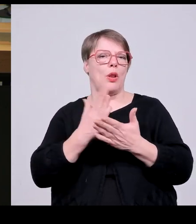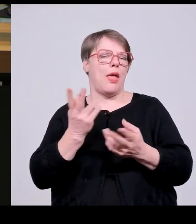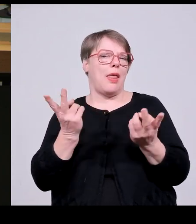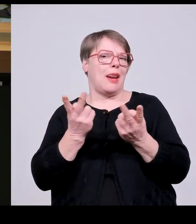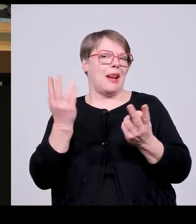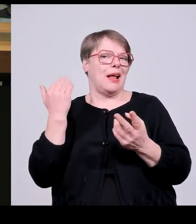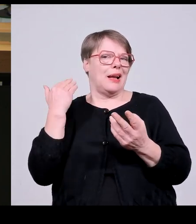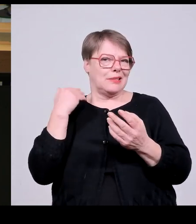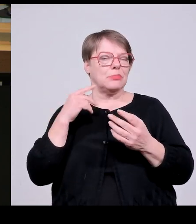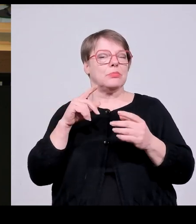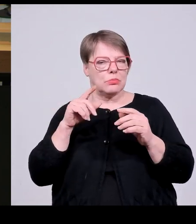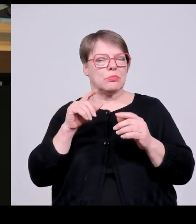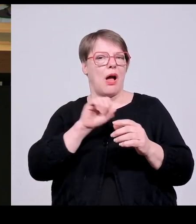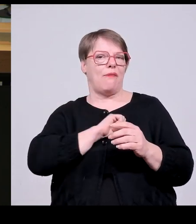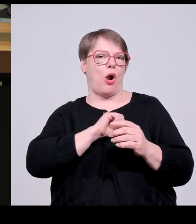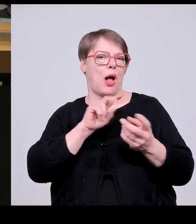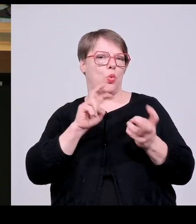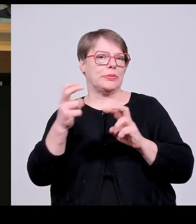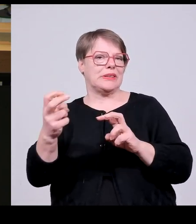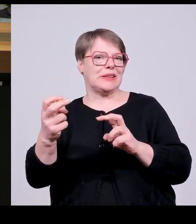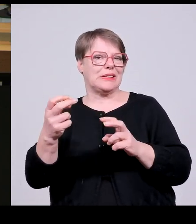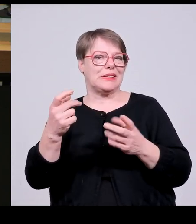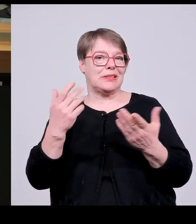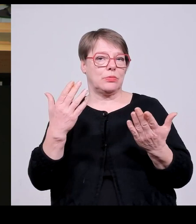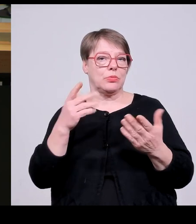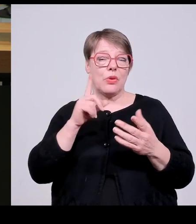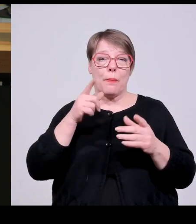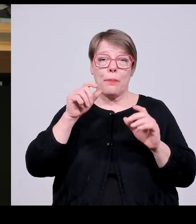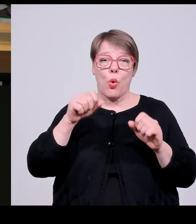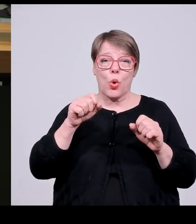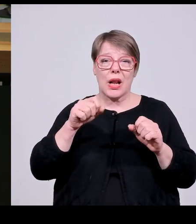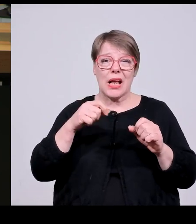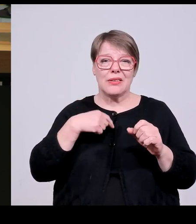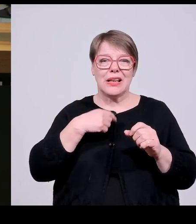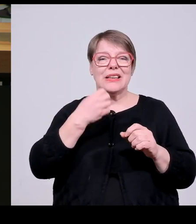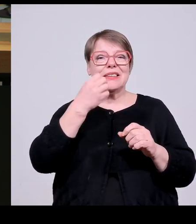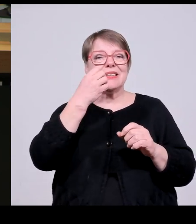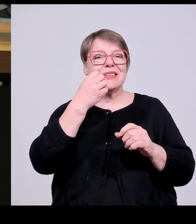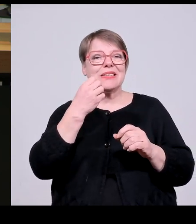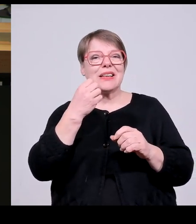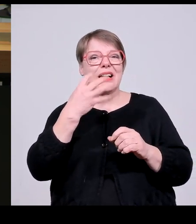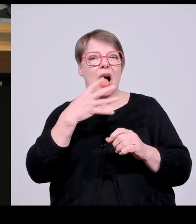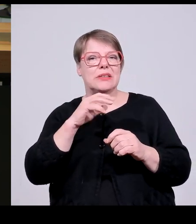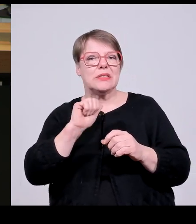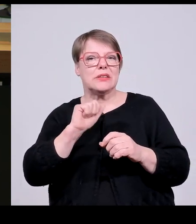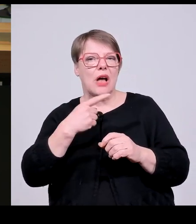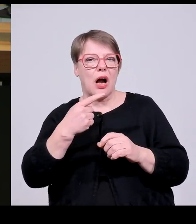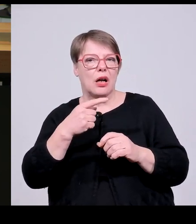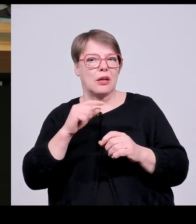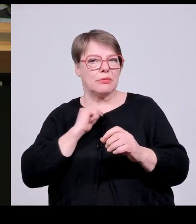Fachkräften aus beiden Unternehmen werden wir den Umbau der Berliner Wärmeversorgung hin zu einer Klima neutralen meistern.